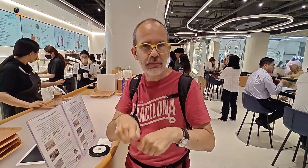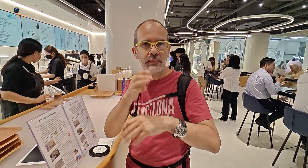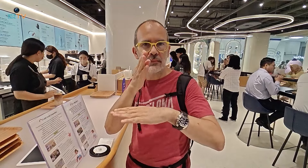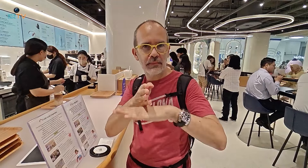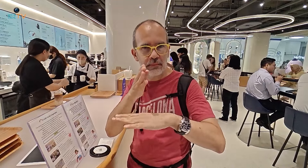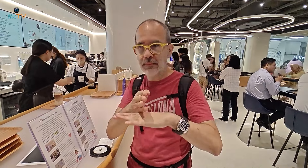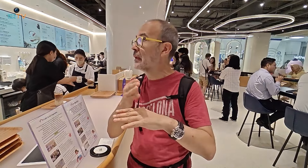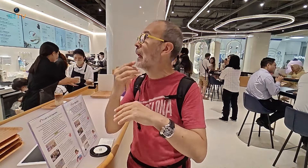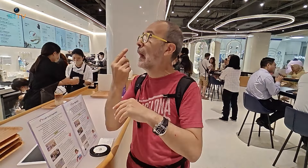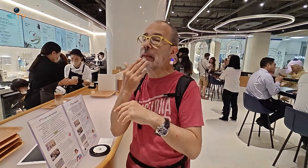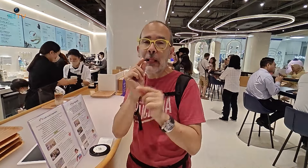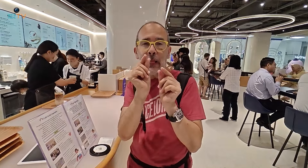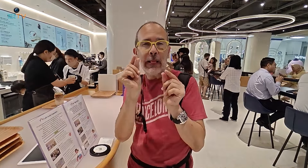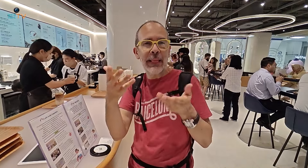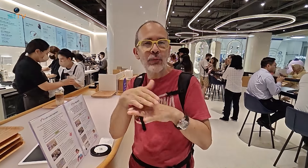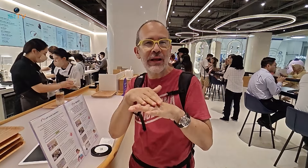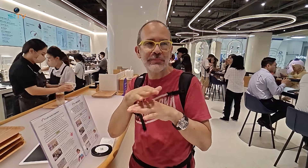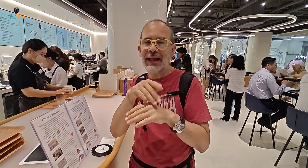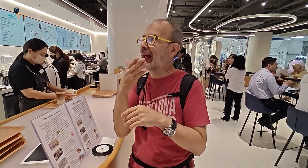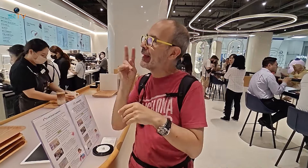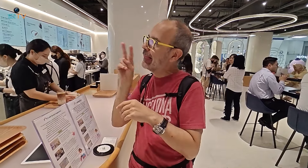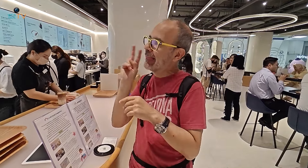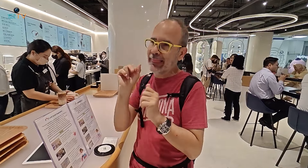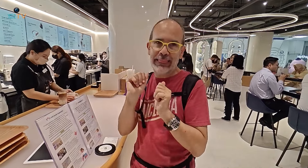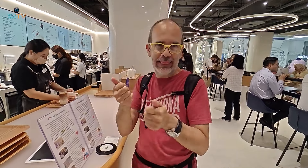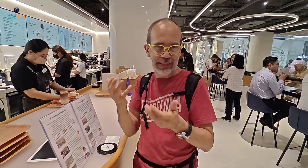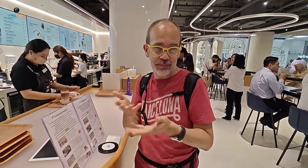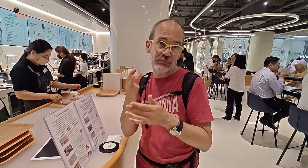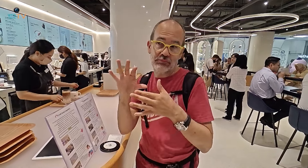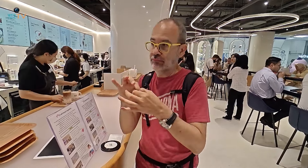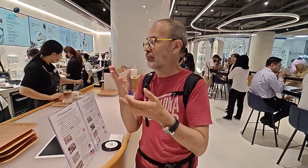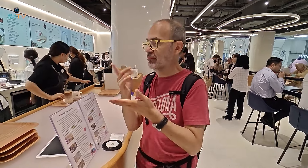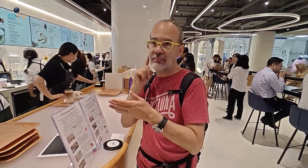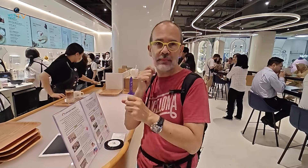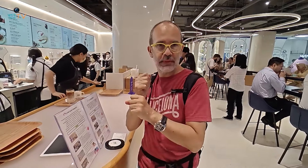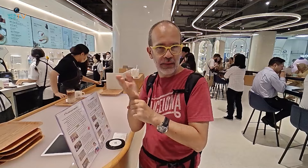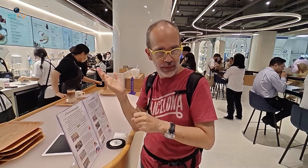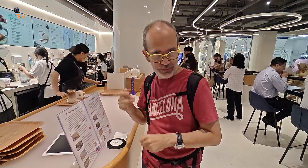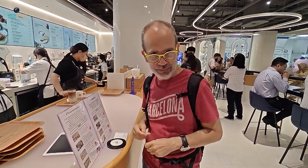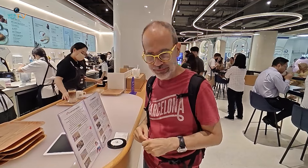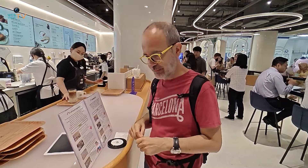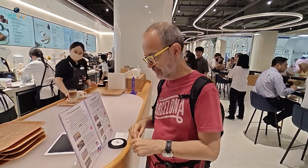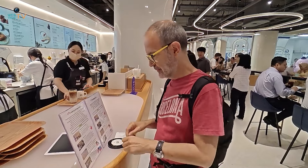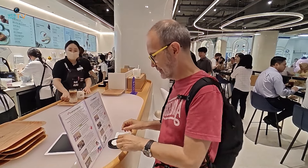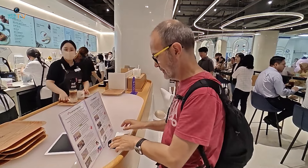como los que os he enseñado. Quizás sean unos signos básicos, pero totalmente adecuados para comunicarse con los trabajadores sordos.